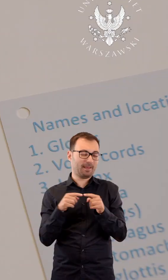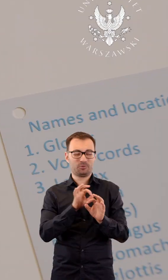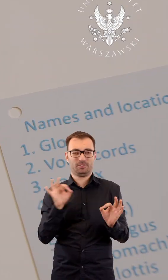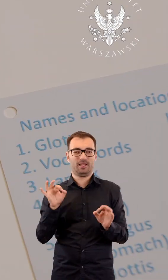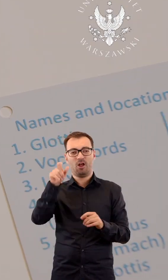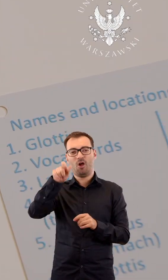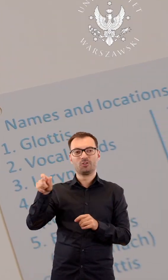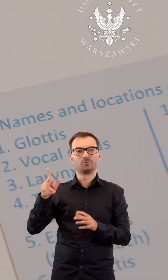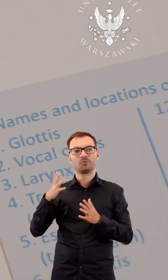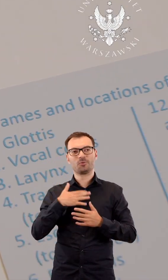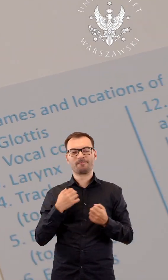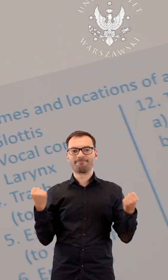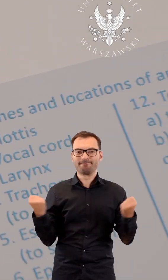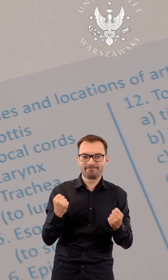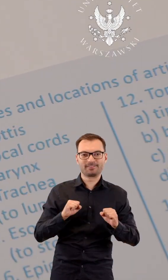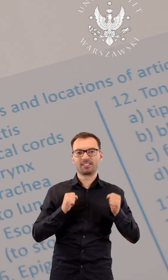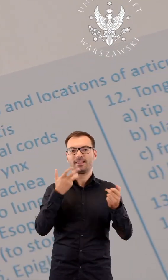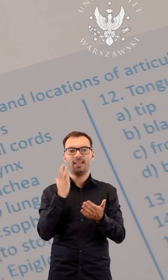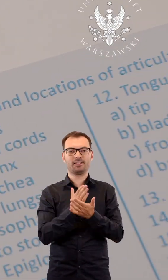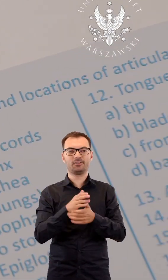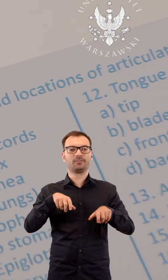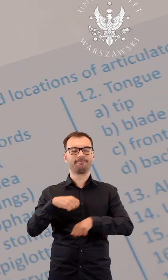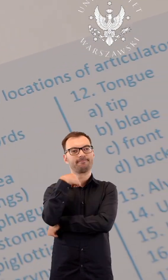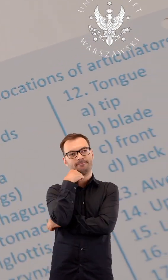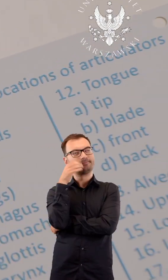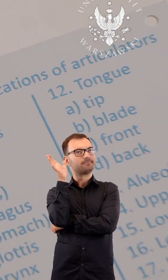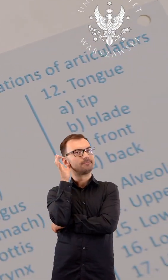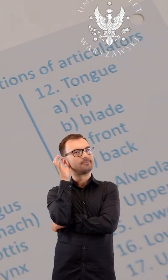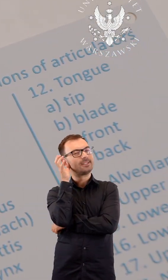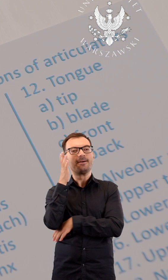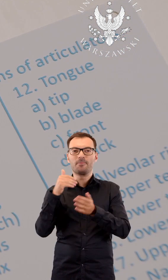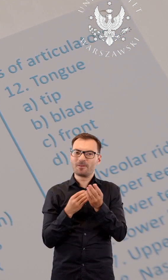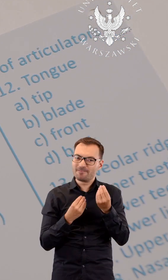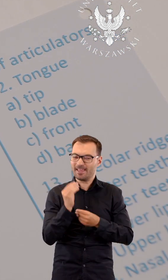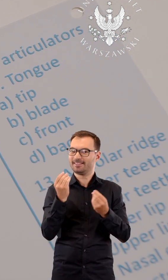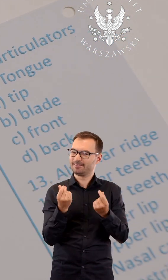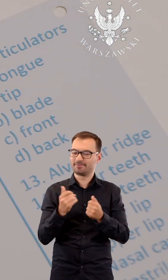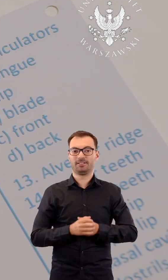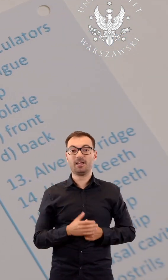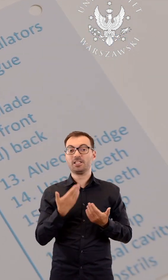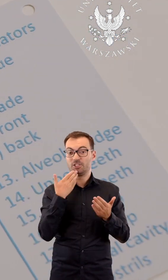które wolą też działać troszeczkę bardziej energicznie niż tylko ograniczać się do biernego słuchania w trakcie zajęć.